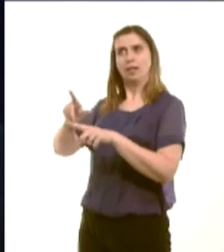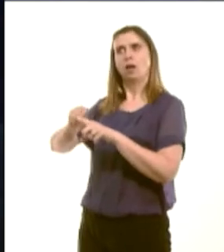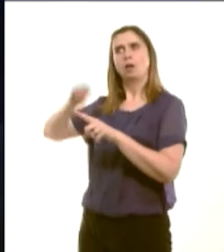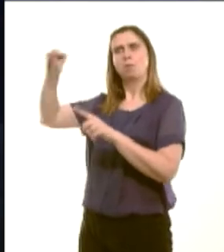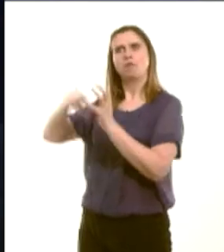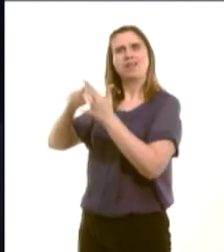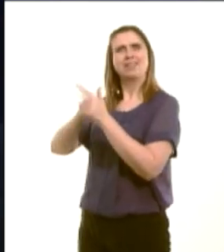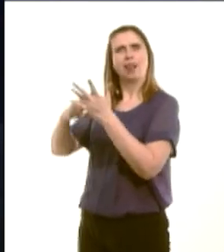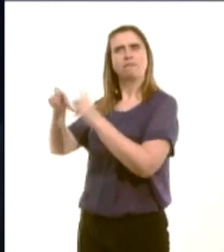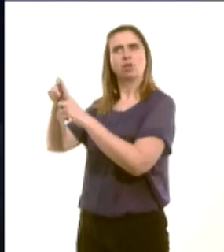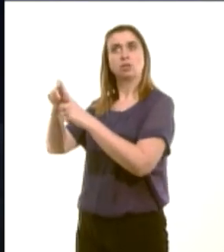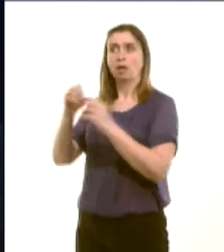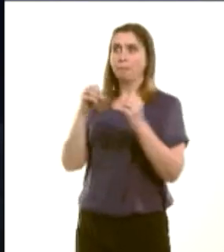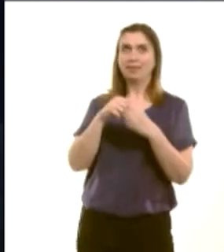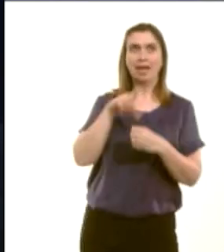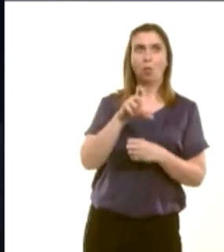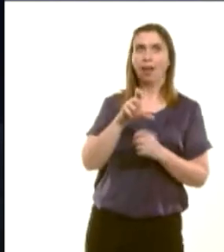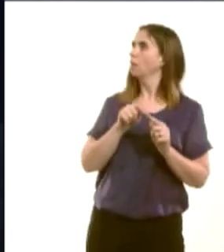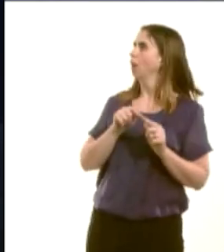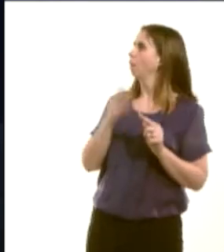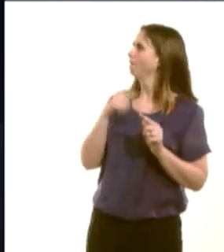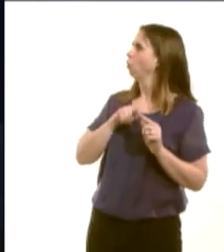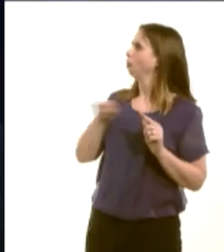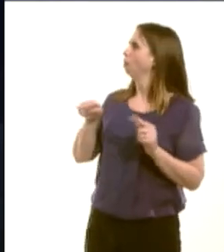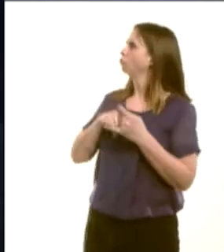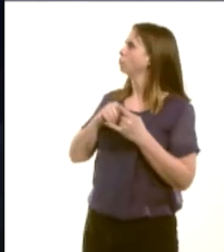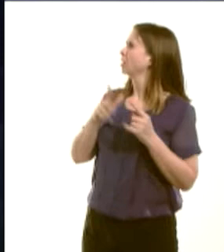wedi trafod efo Ysbyty Countess of Chester ynglyn ‚ír capasiti yno ynghylch y newidiadau.